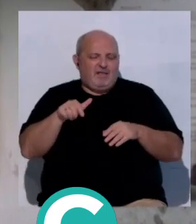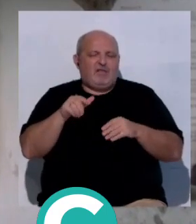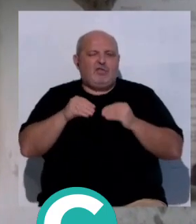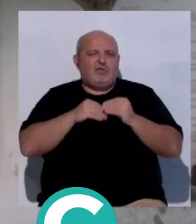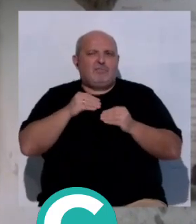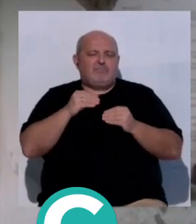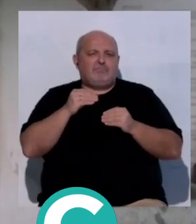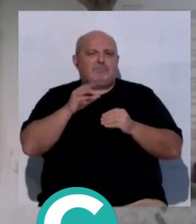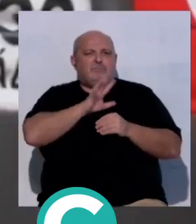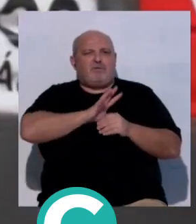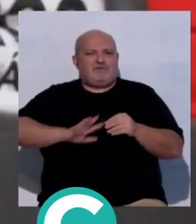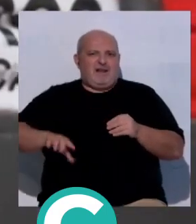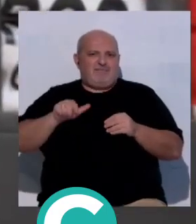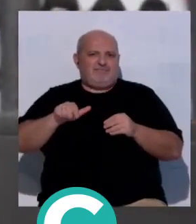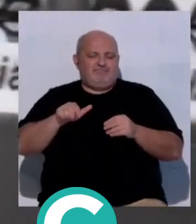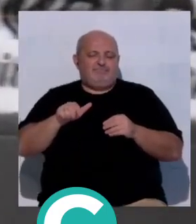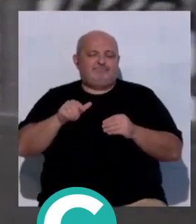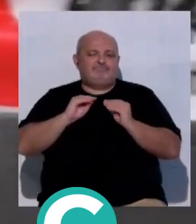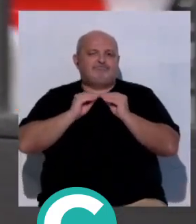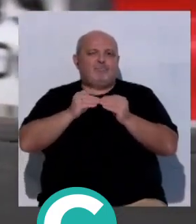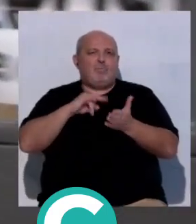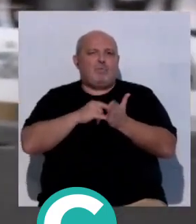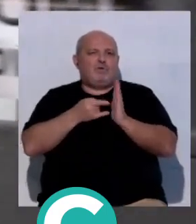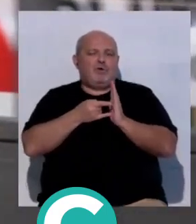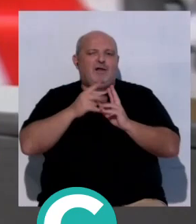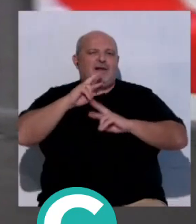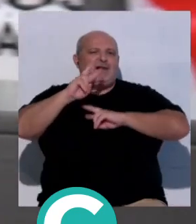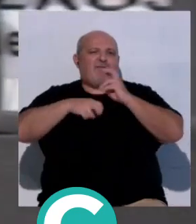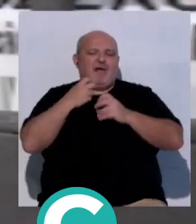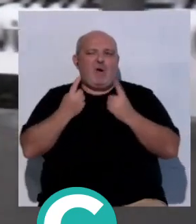de forma provisional mientras se está elaborando un proyecto de reforma de las instalaciones que